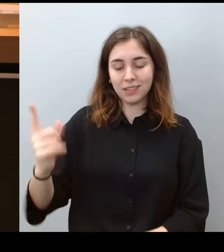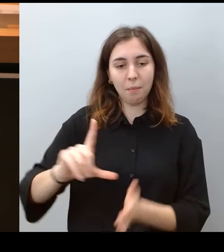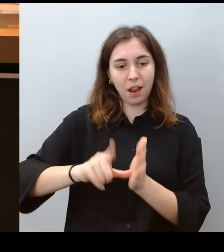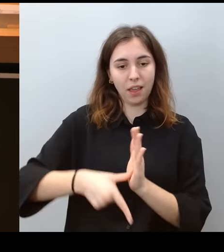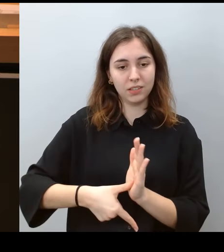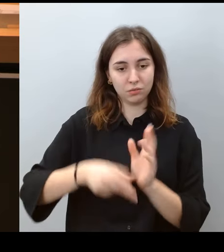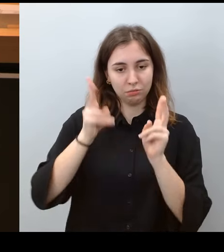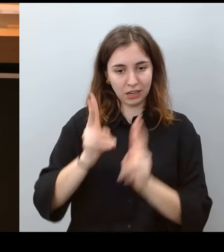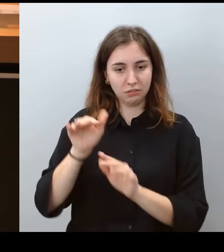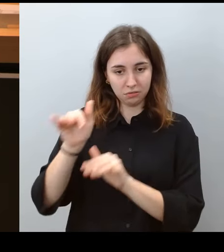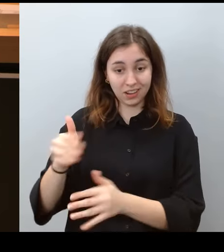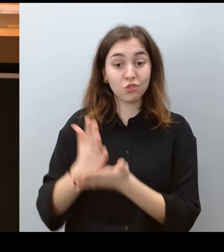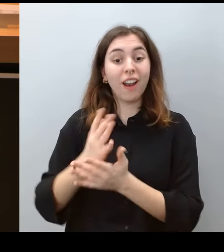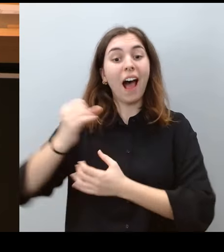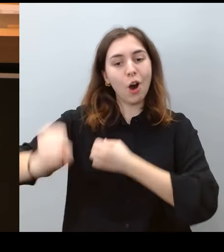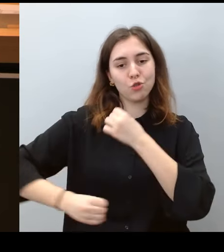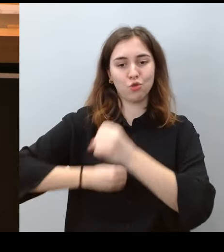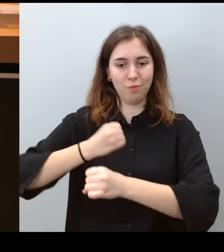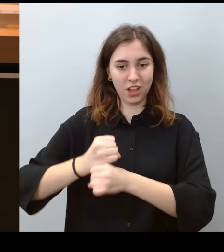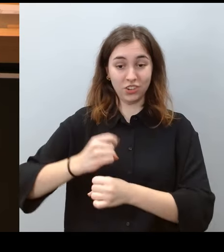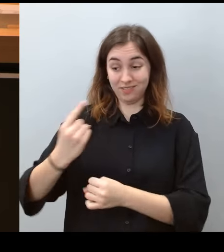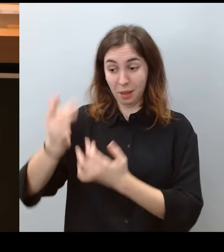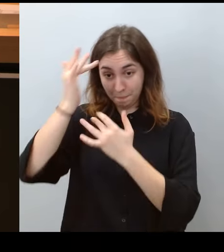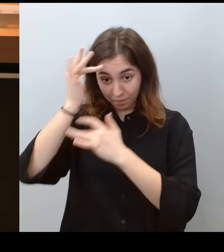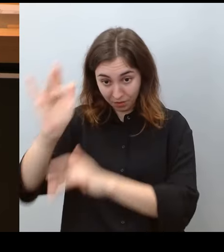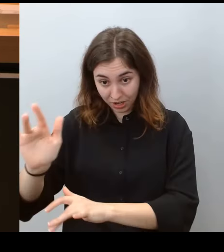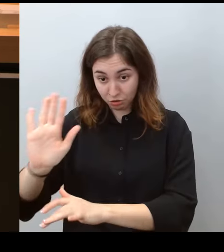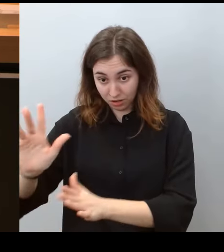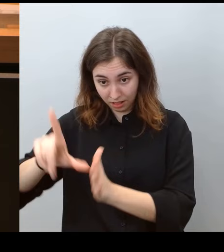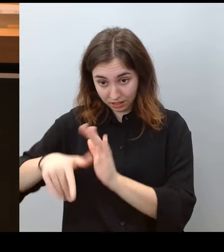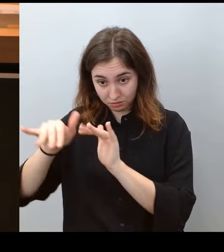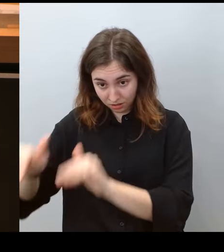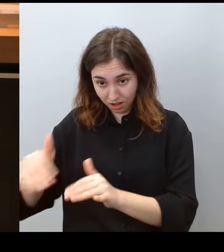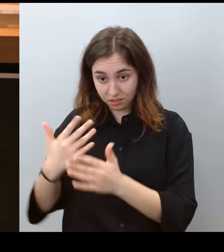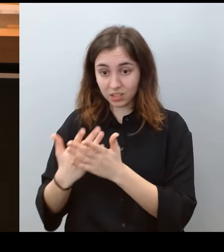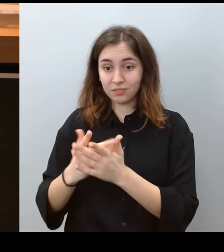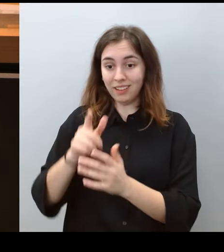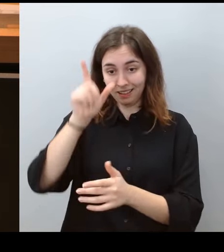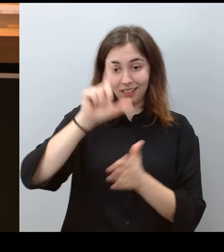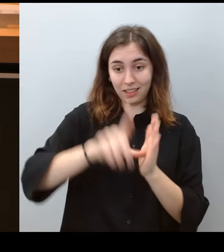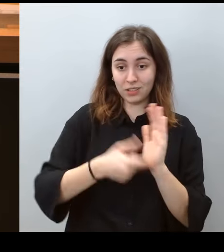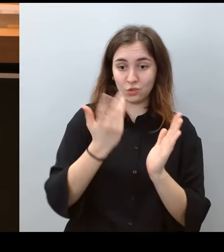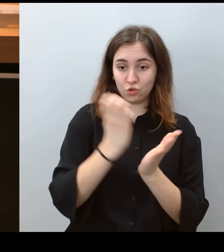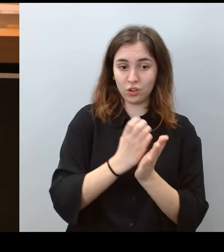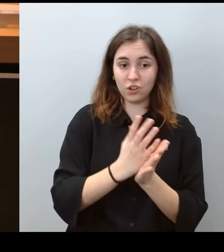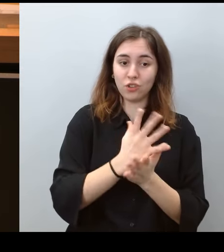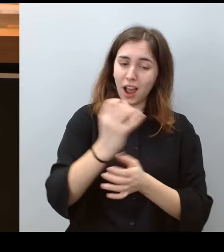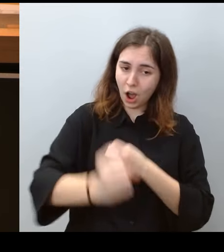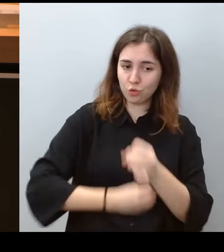nach Bewilligung ihrer Leistung der Leistungsstelle den Berechtigungsnachweis. Super, gute Idee